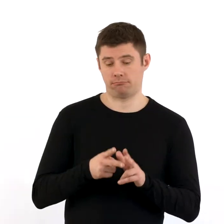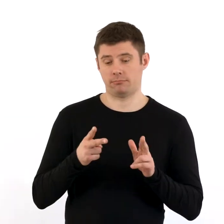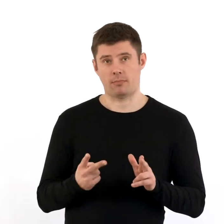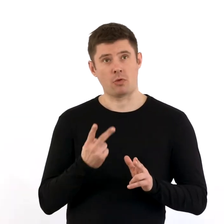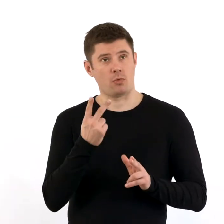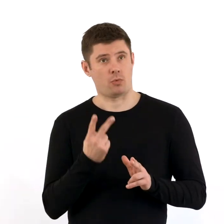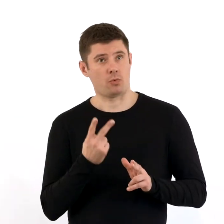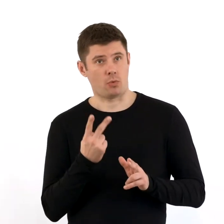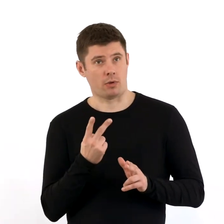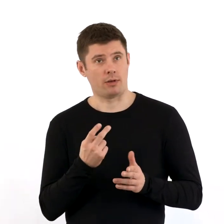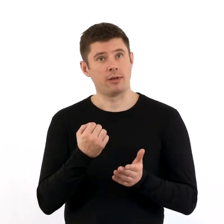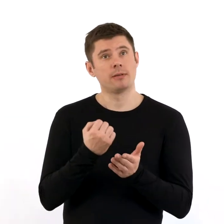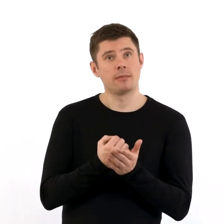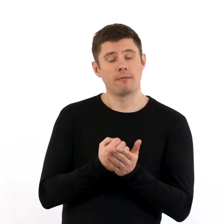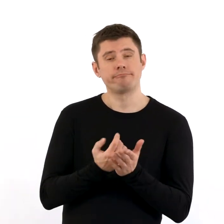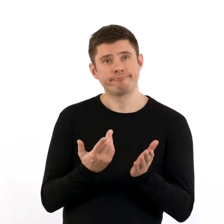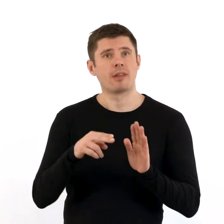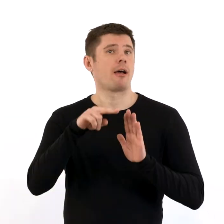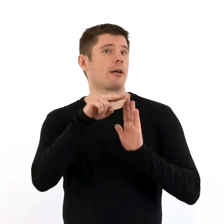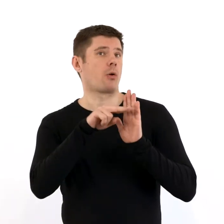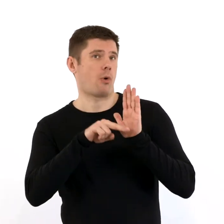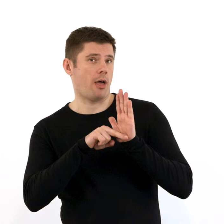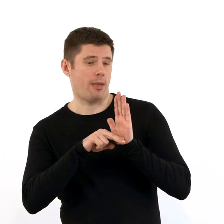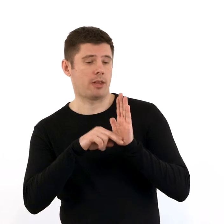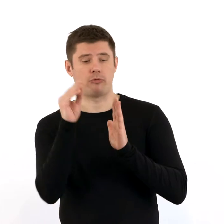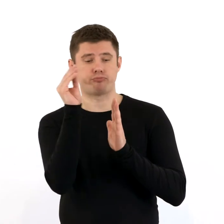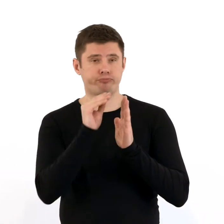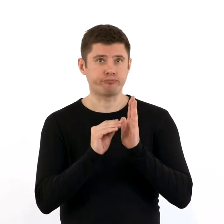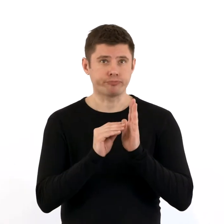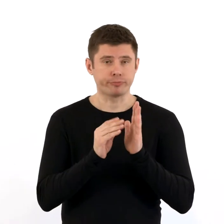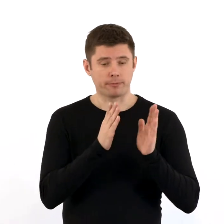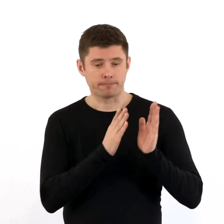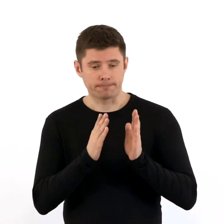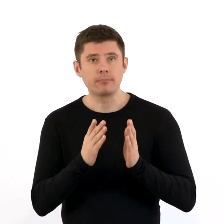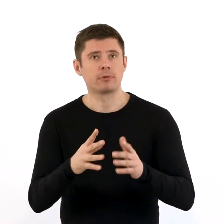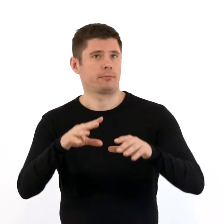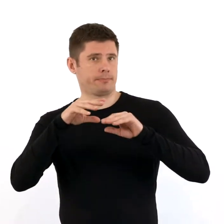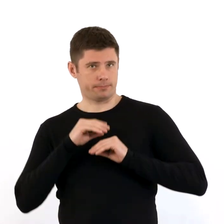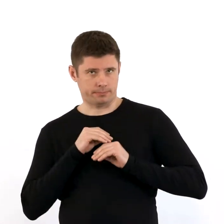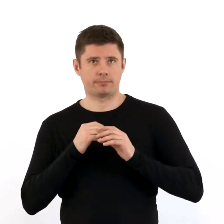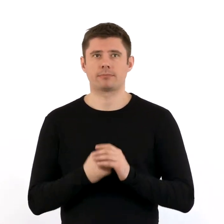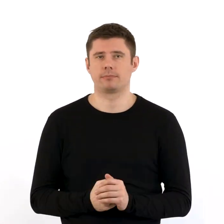Krok 2. Opracowanie i przyjęcie regulaminu